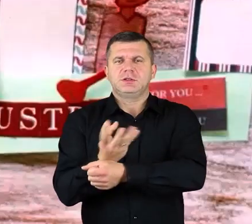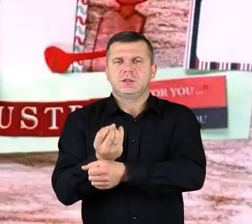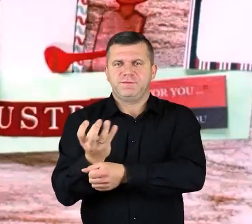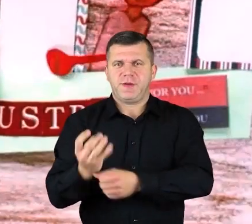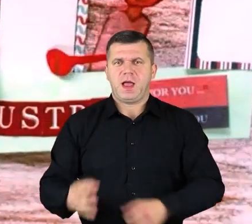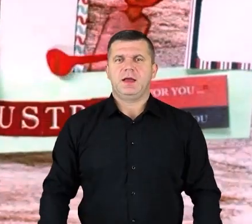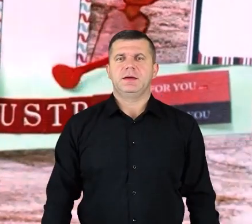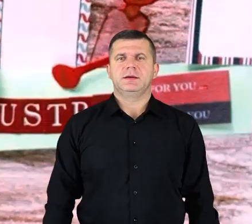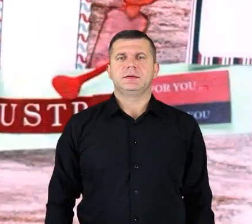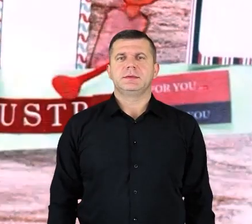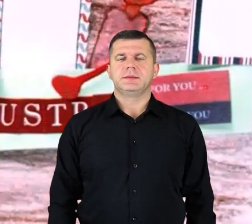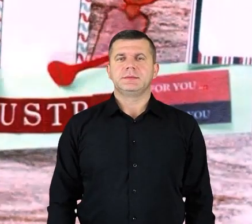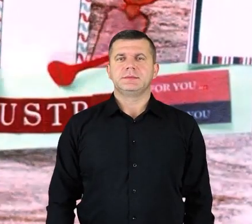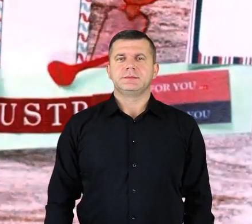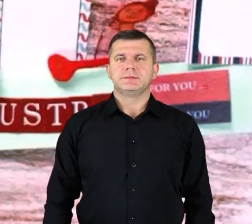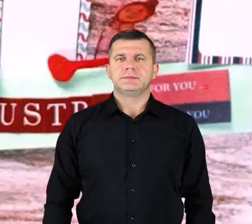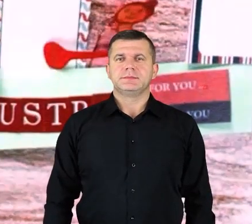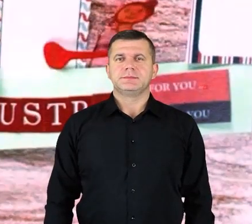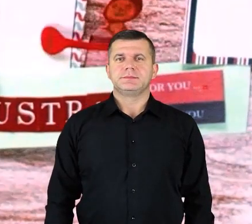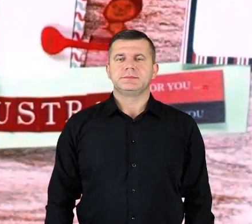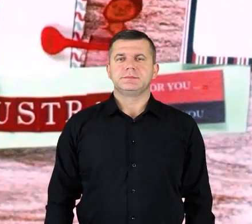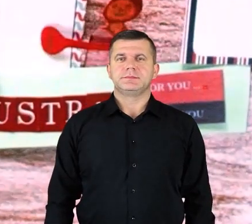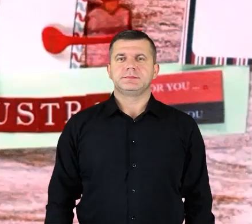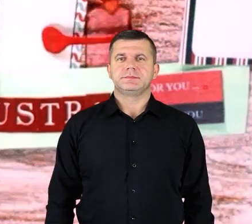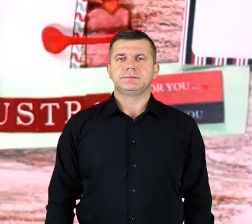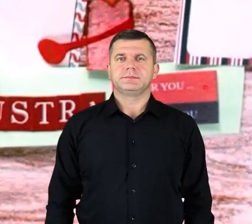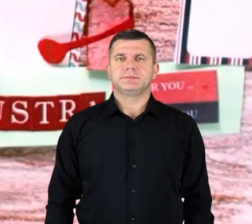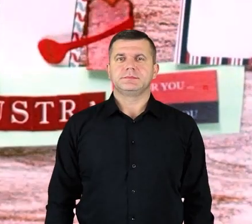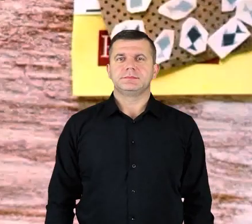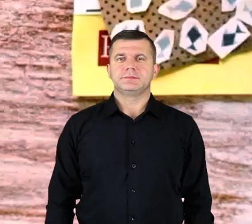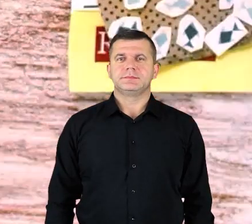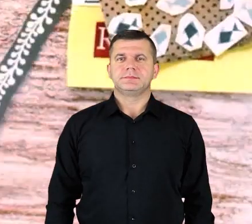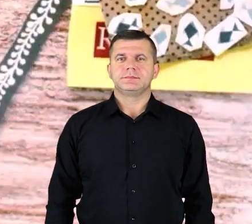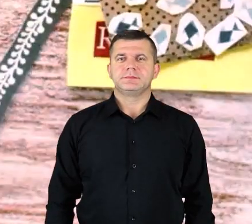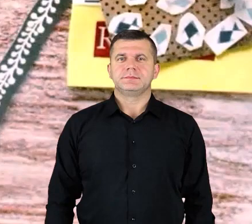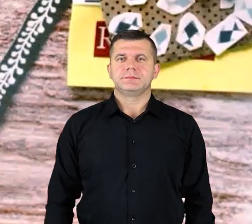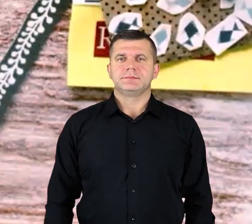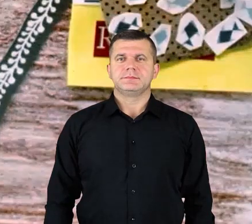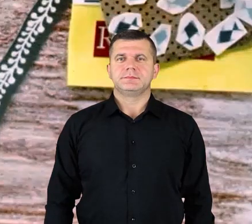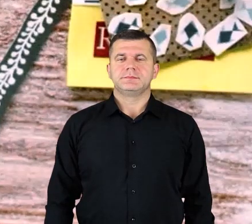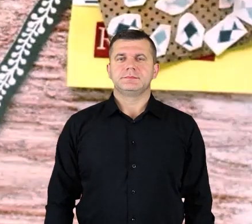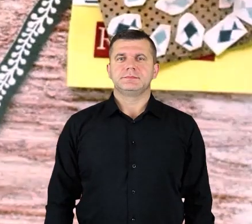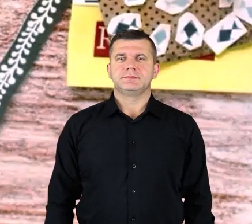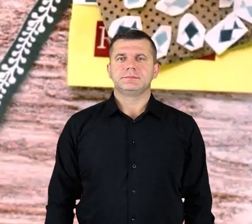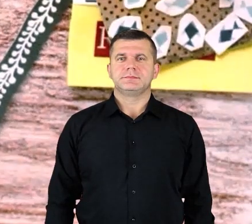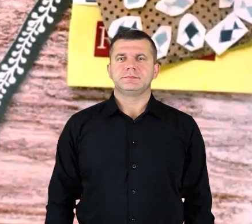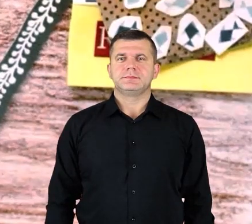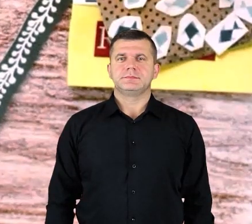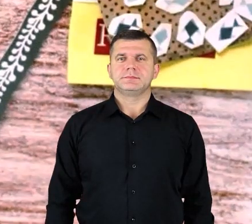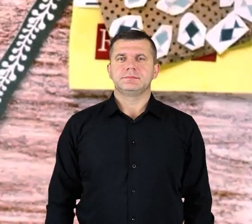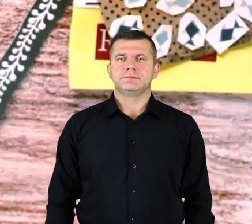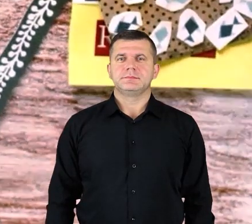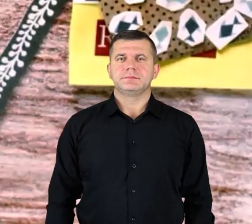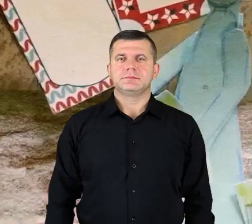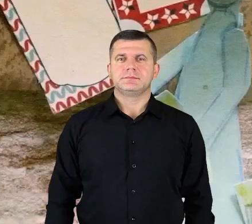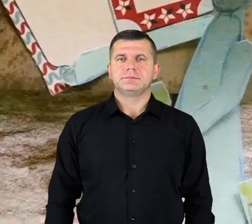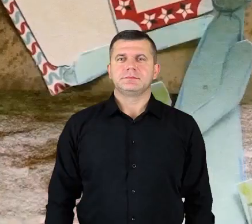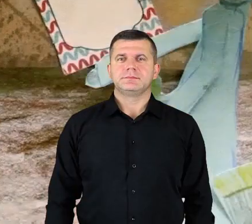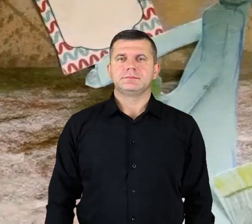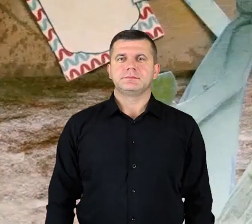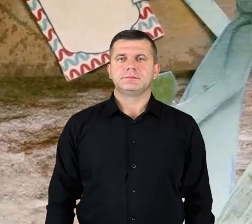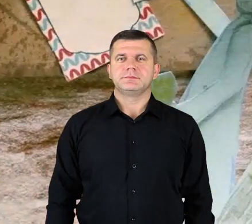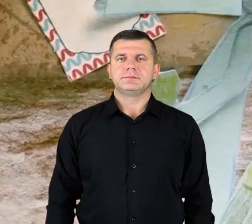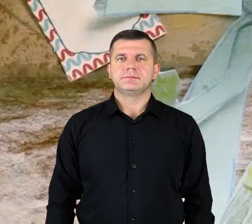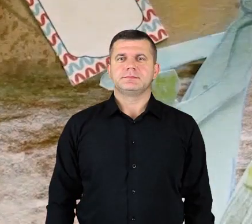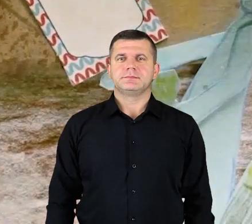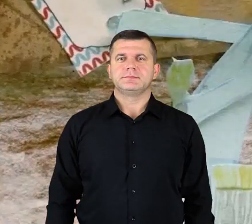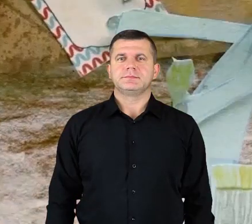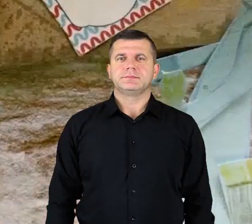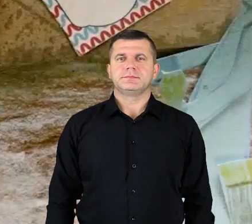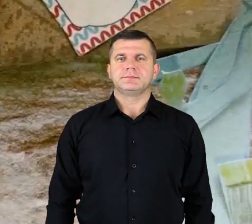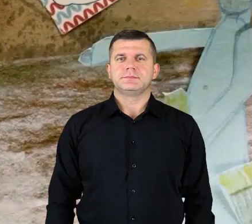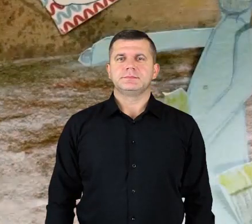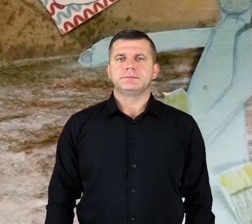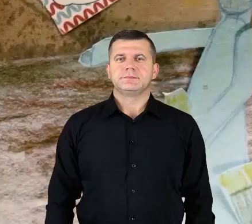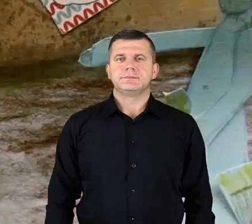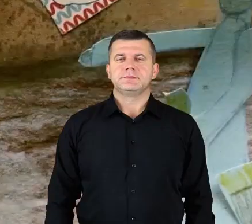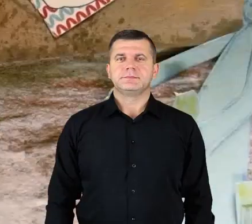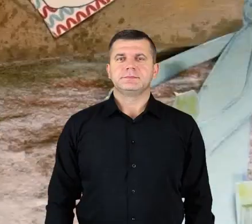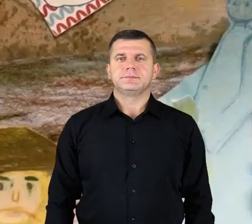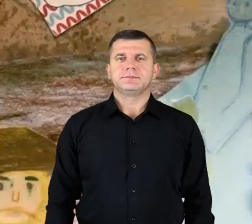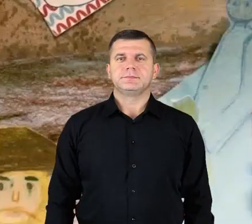[gwar na targowisku]